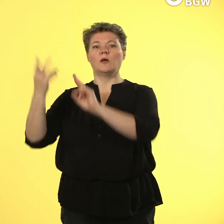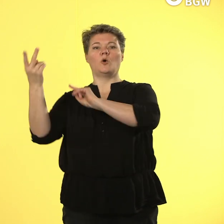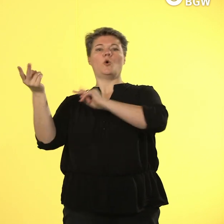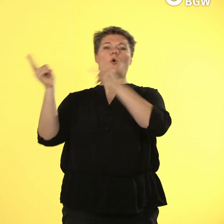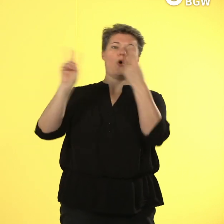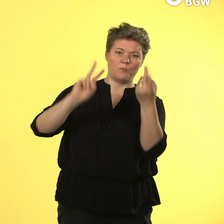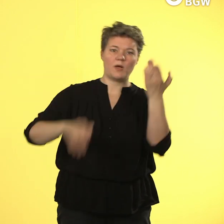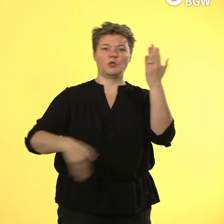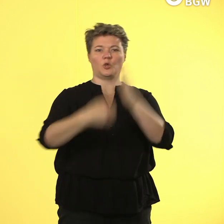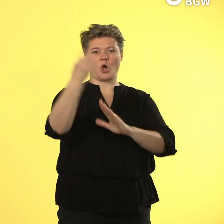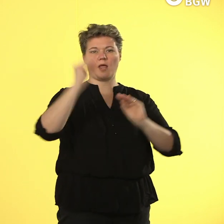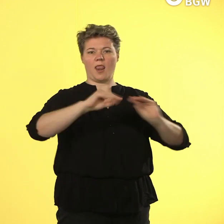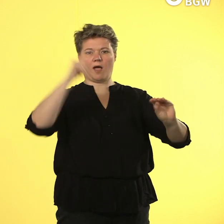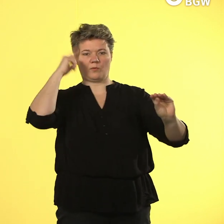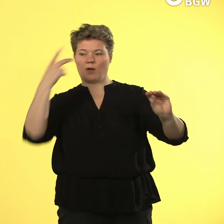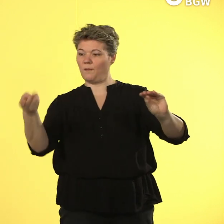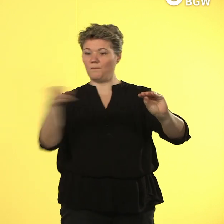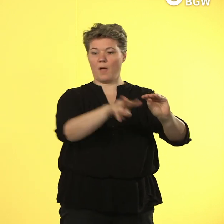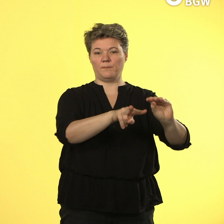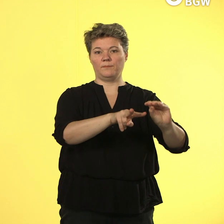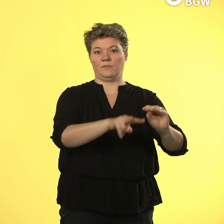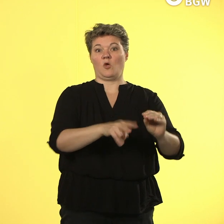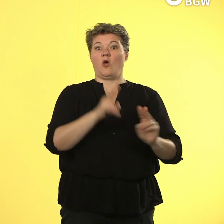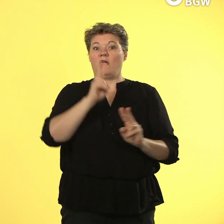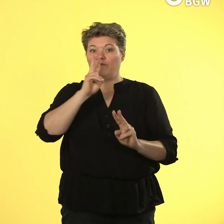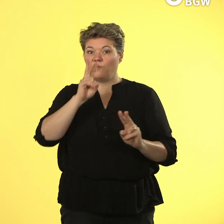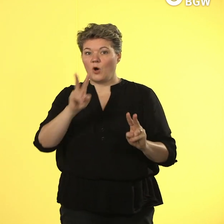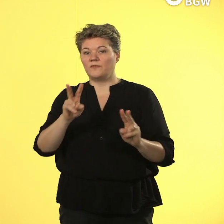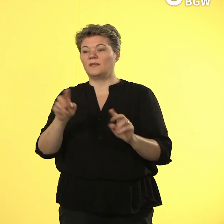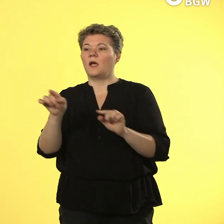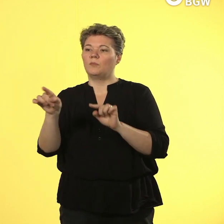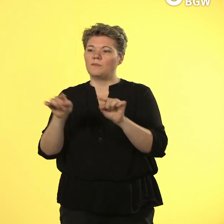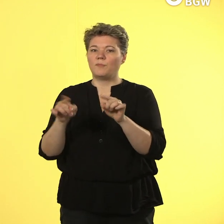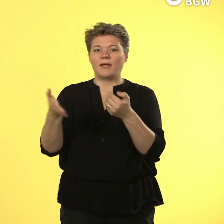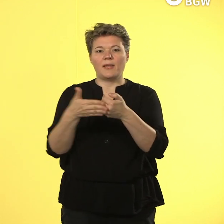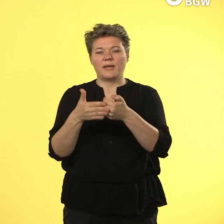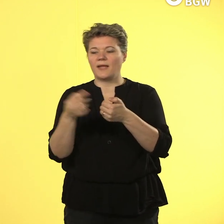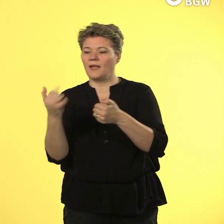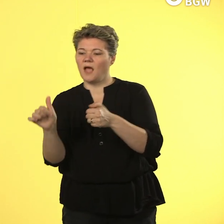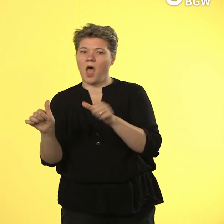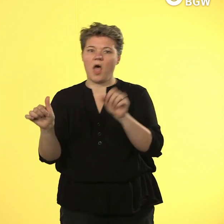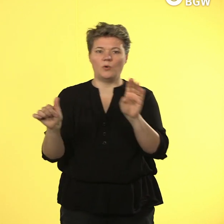indem man viele Positionen gleichzeitig nebeneinander bestehen lässt, sondern sehr rigide. Man hat etwas Neues und lehnt andere ab.